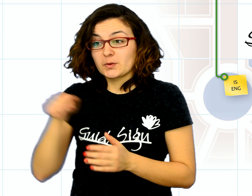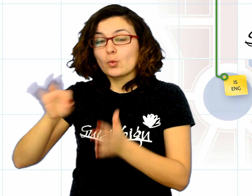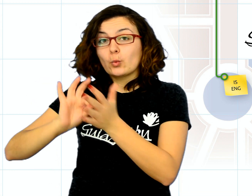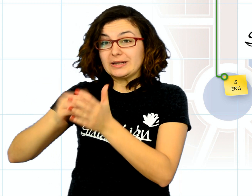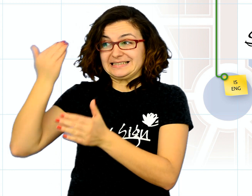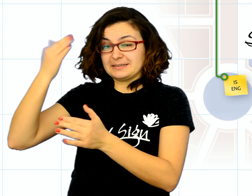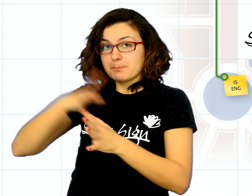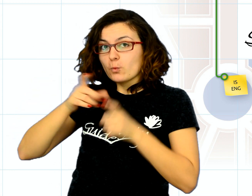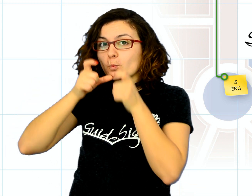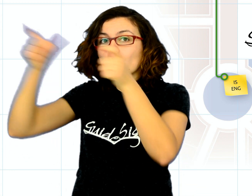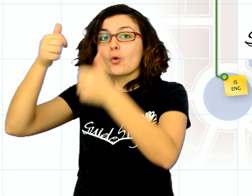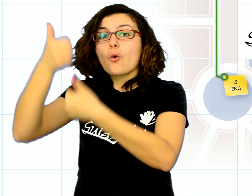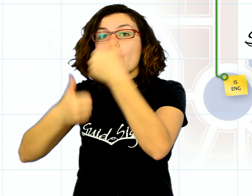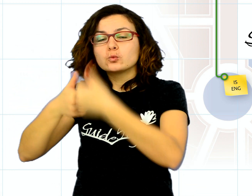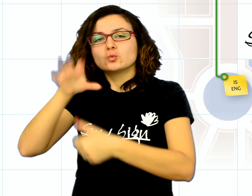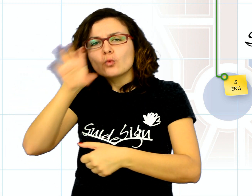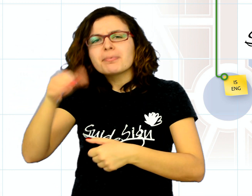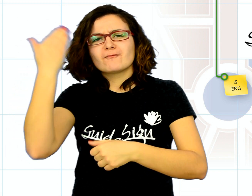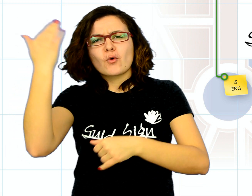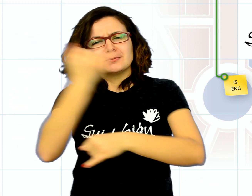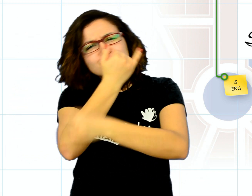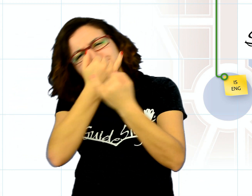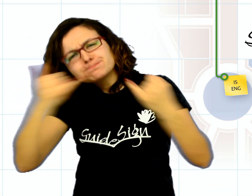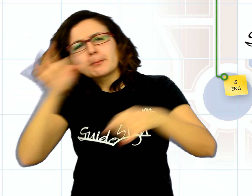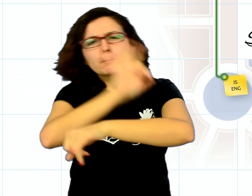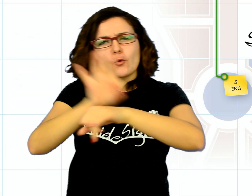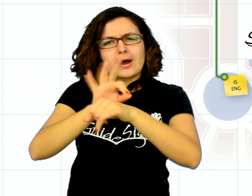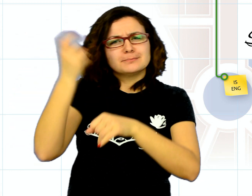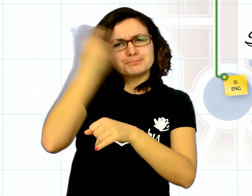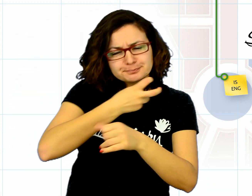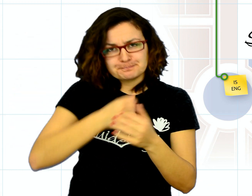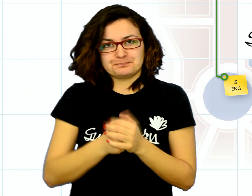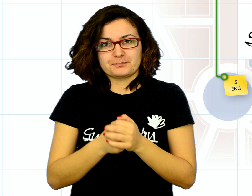GuideSign zostało zgłoszone do konkursu na najciekawsze projekty e-wolontariackie.